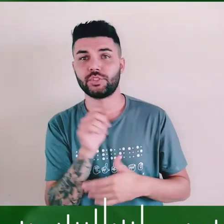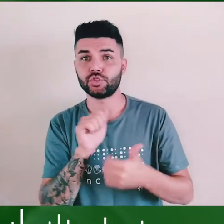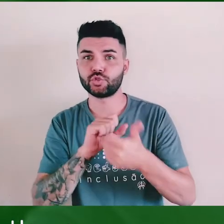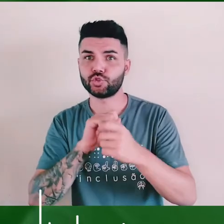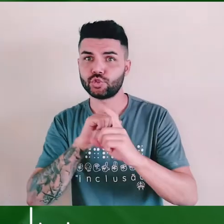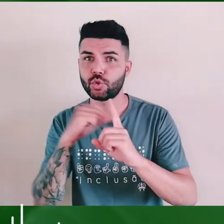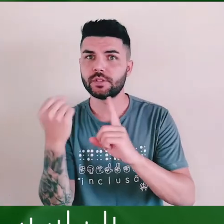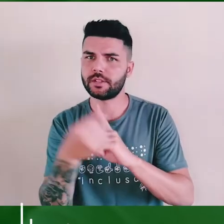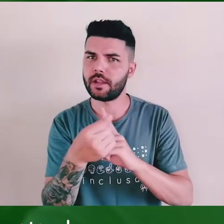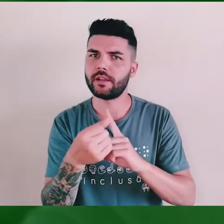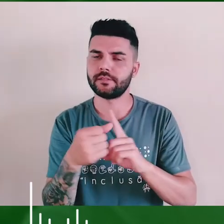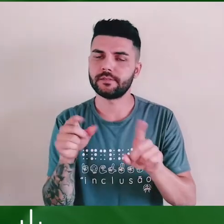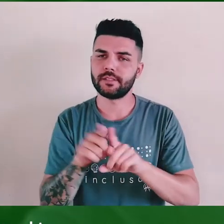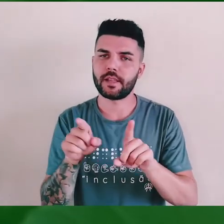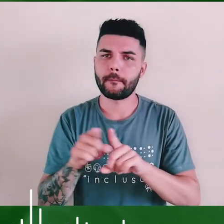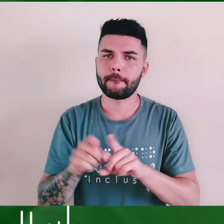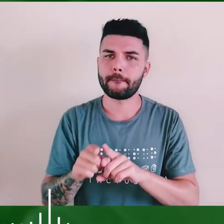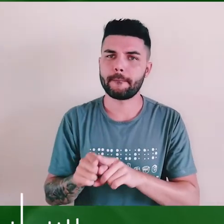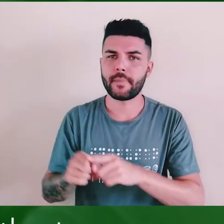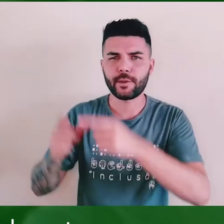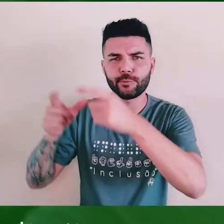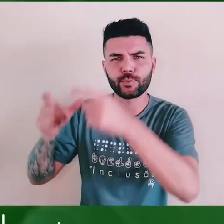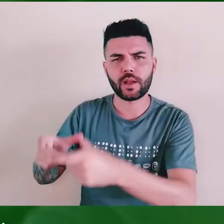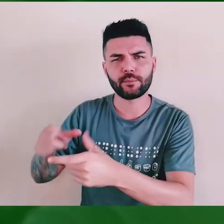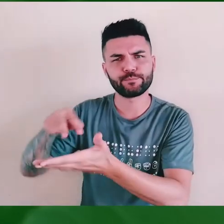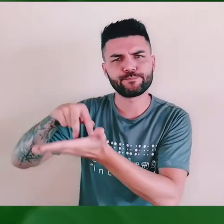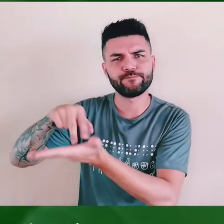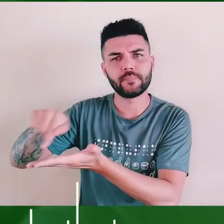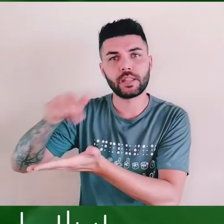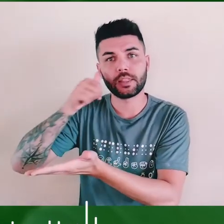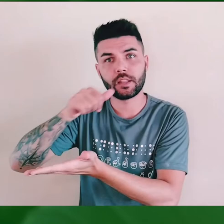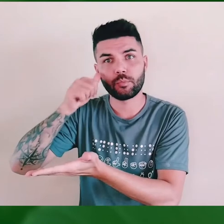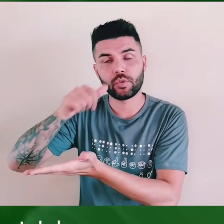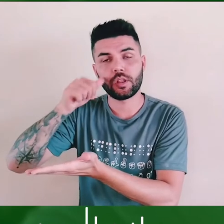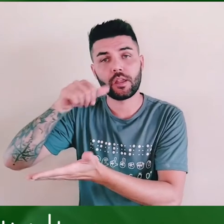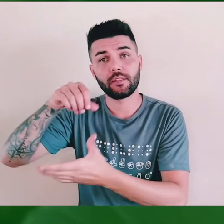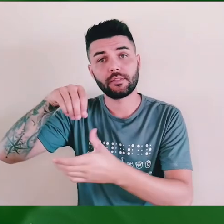todo, no lugar da mulher, no lugar da mulher no futebol, no jornalismo, eu acho que a gente